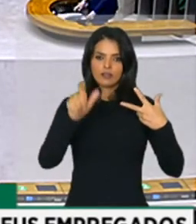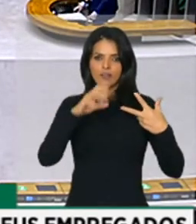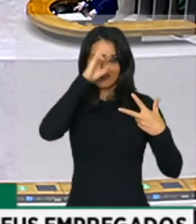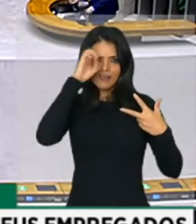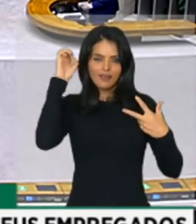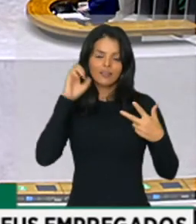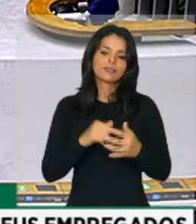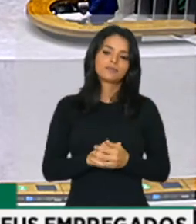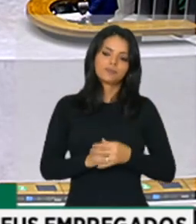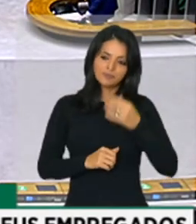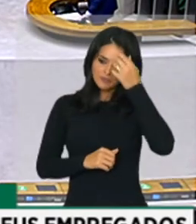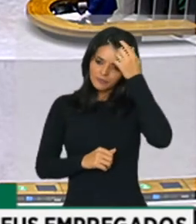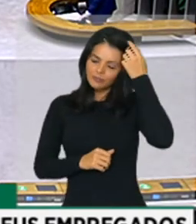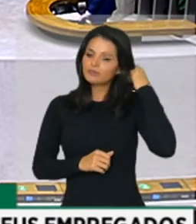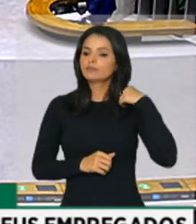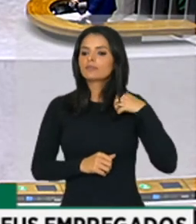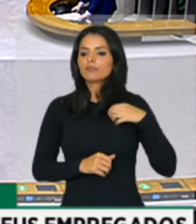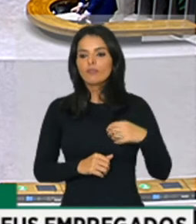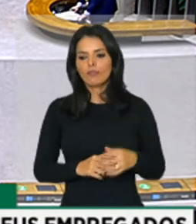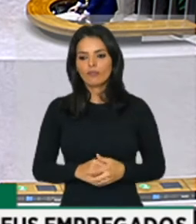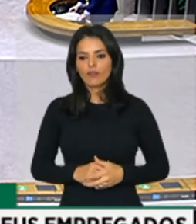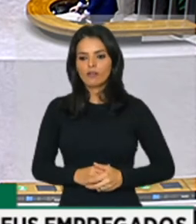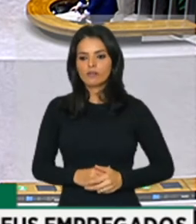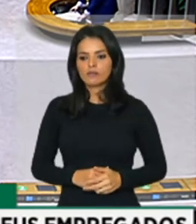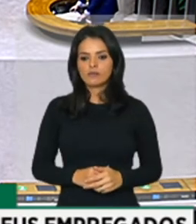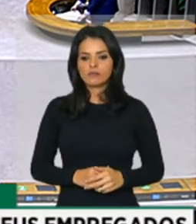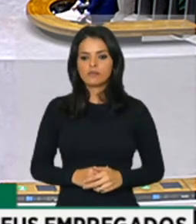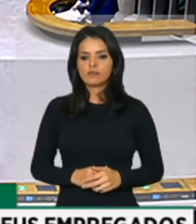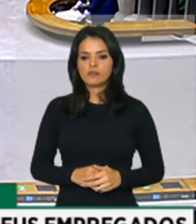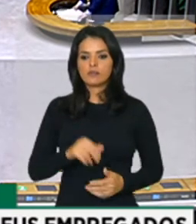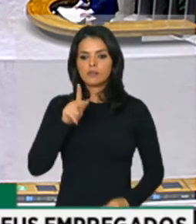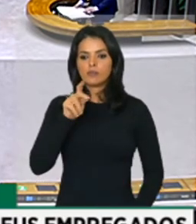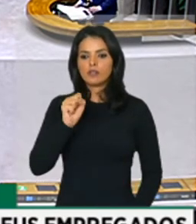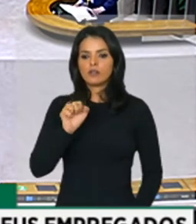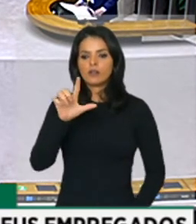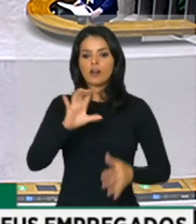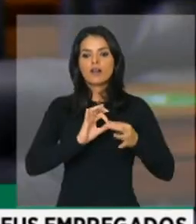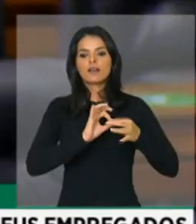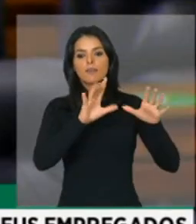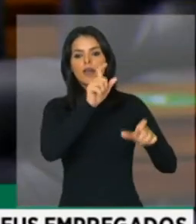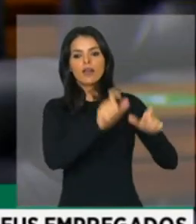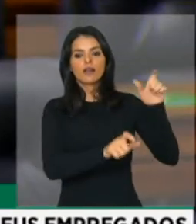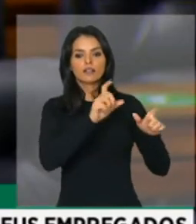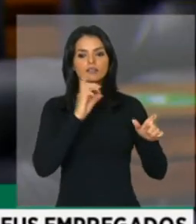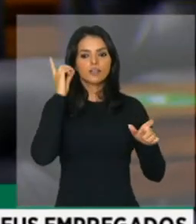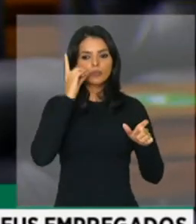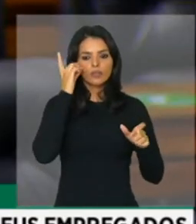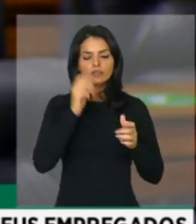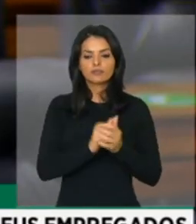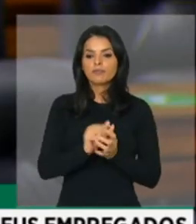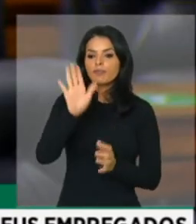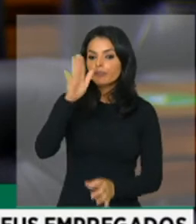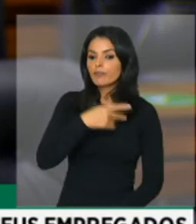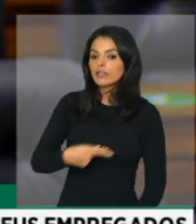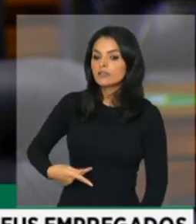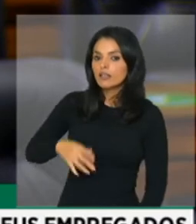V.EXA., NA SEQUÊNCIA. -- [DEPUTADO]: SENHOR PRESIDENTE... -- [DEPUTADO]: PSL LIBERA A BANCADA. -- [DEPUTADO]: PRESIDENTE ARTHUR, PRESIDENTE ARTHUR.